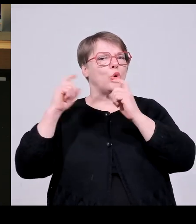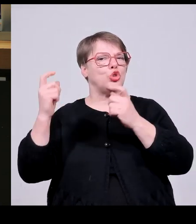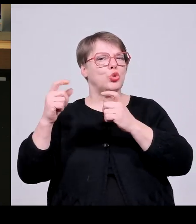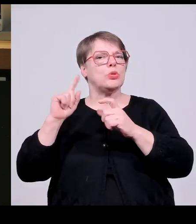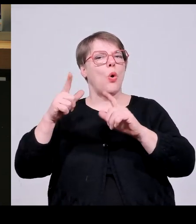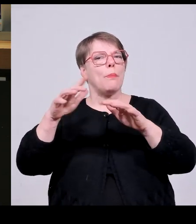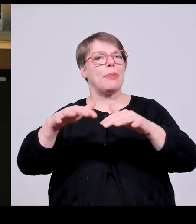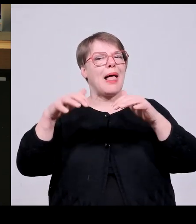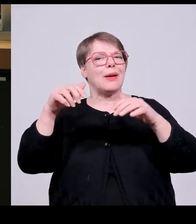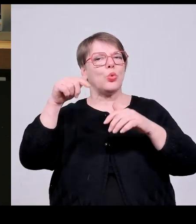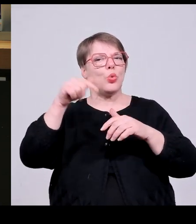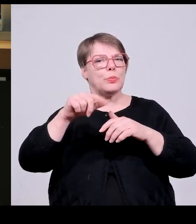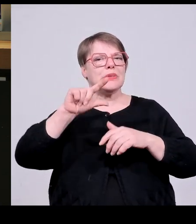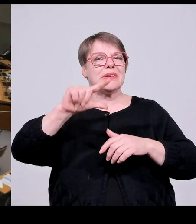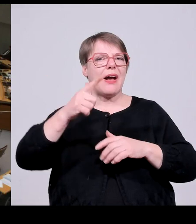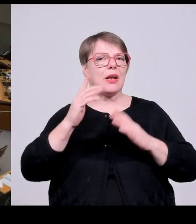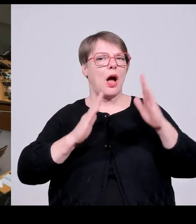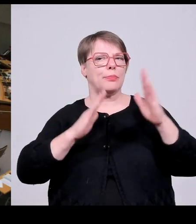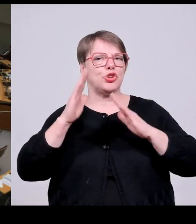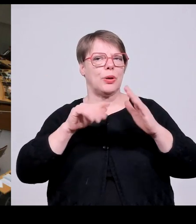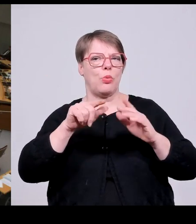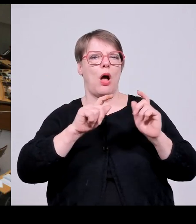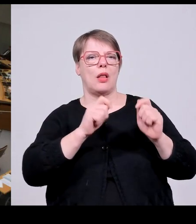Für die AfD Fraktion der Kollege Hanse das Wort.(Rednerwechsel)